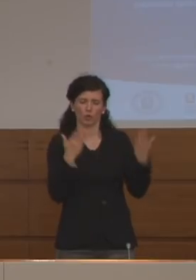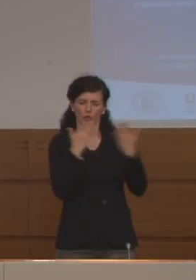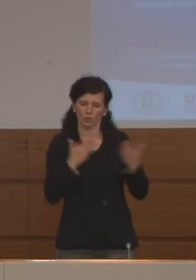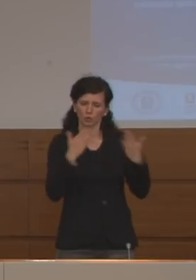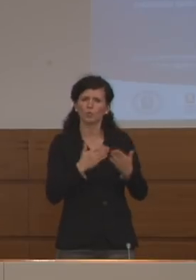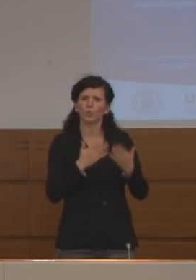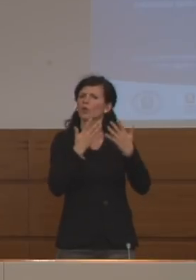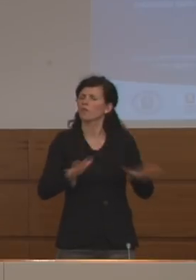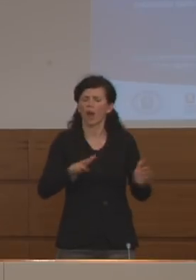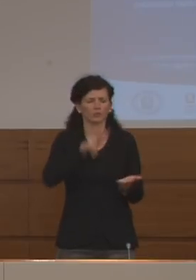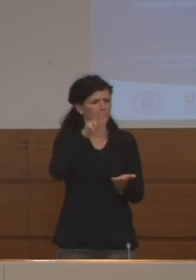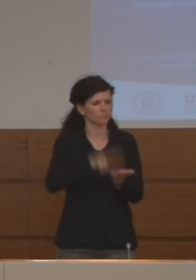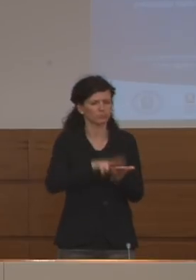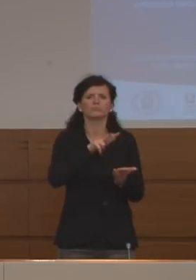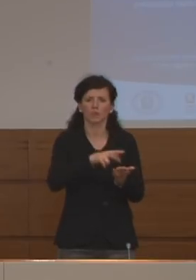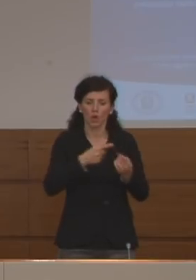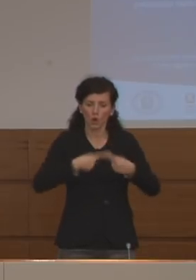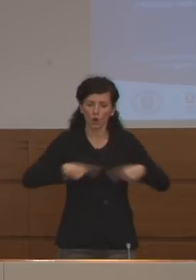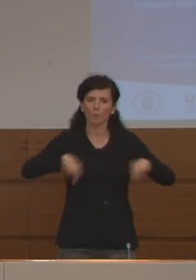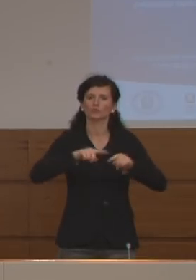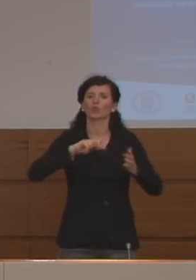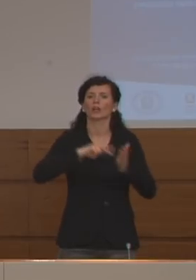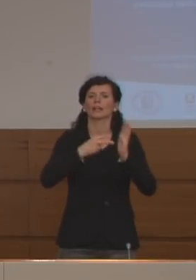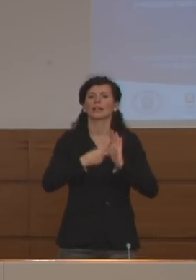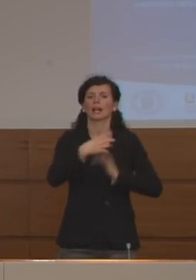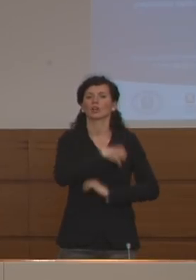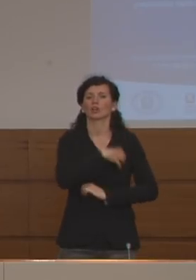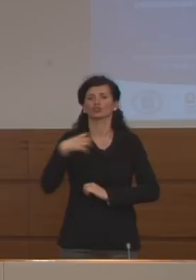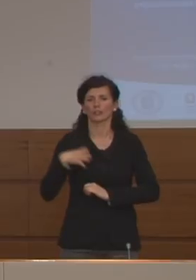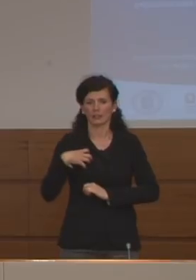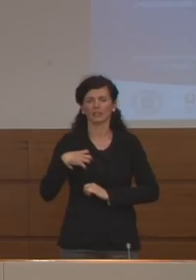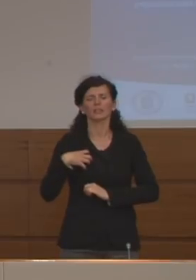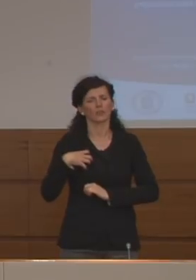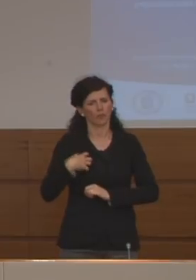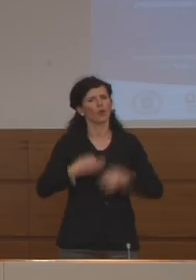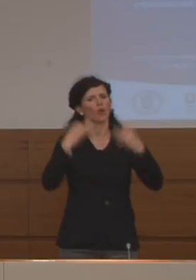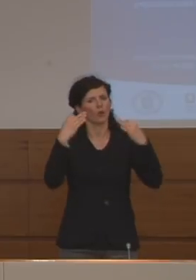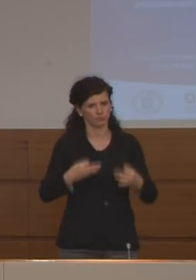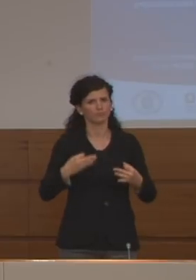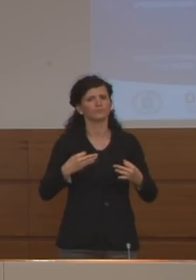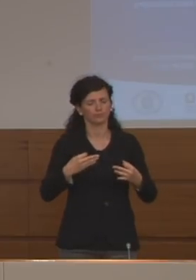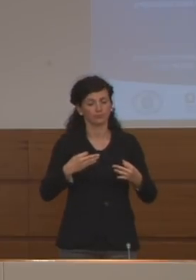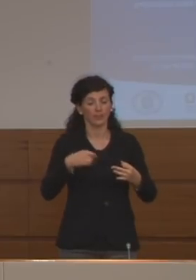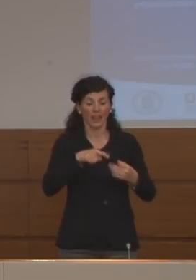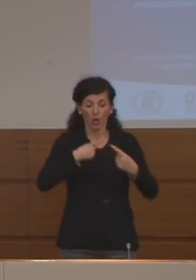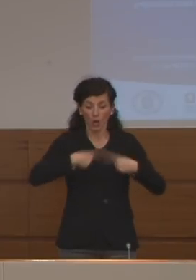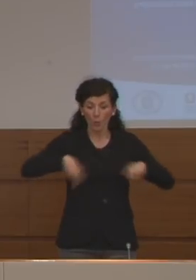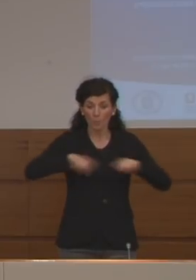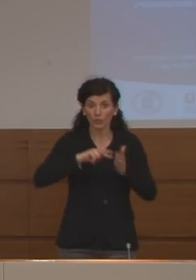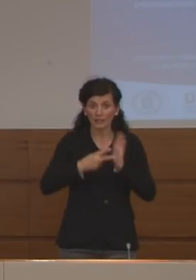dalla Commissione Tecnico Scientifica che è incessantemente al lavoro sotto il